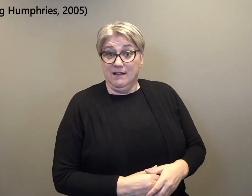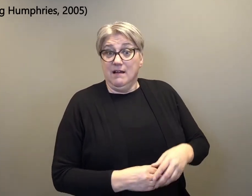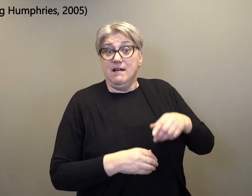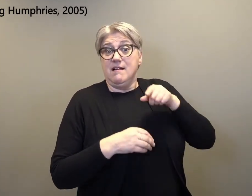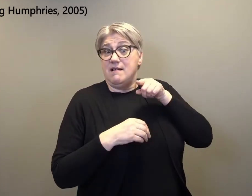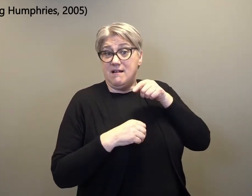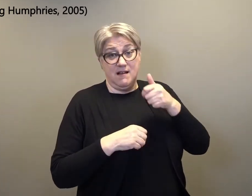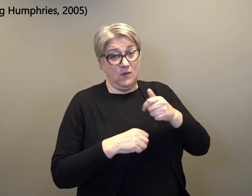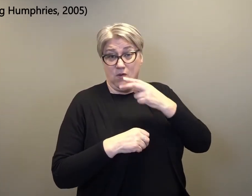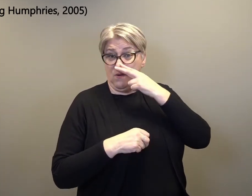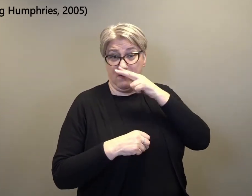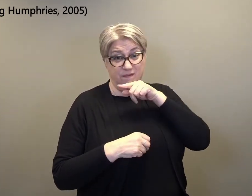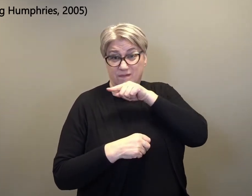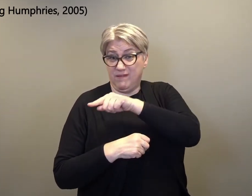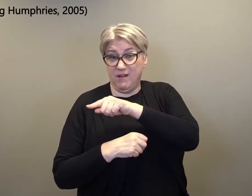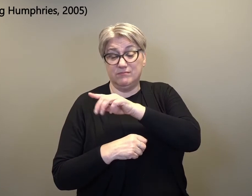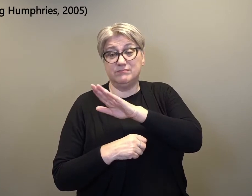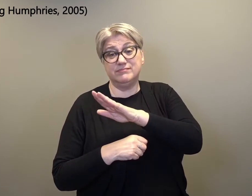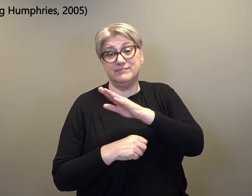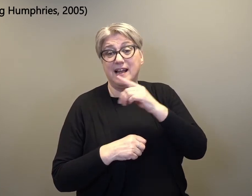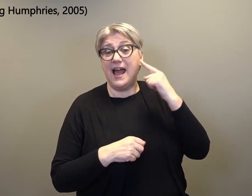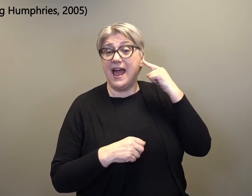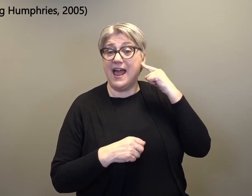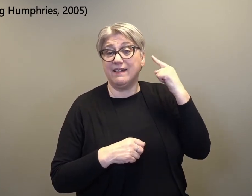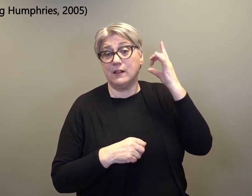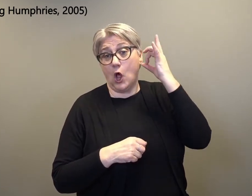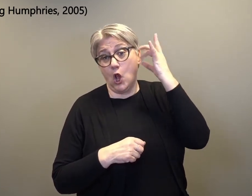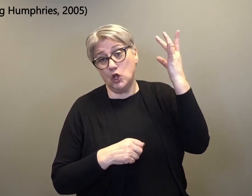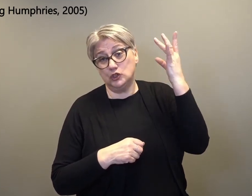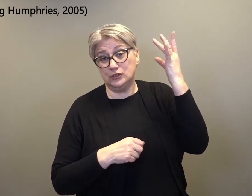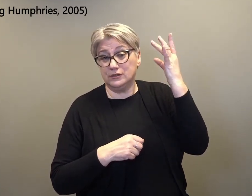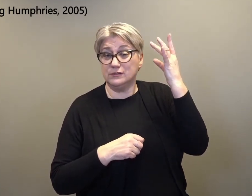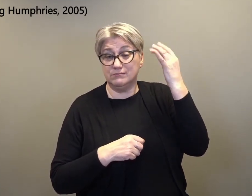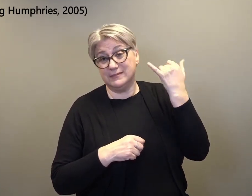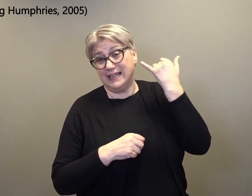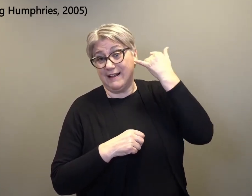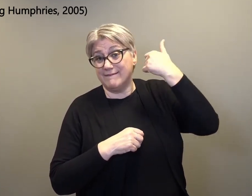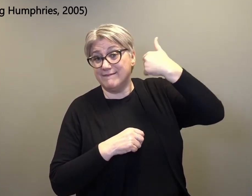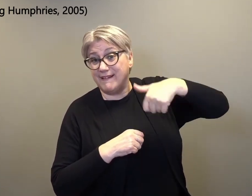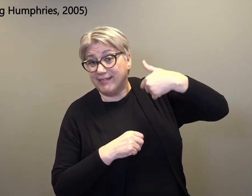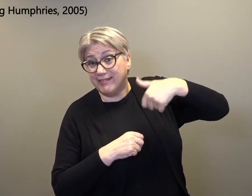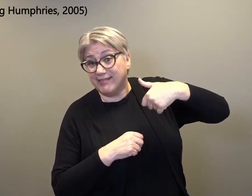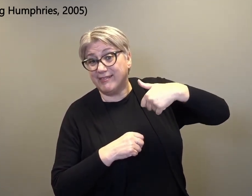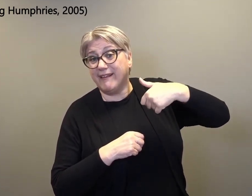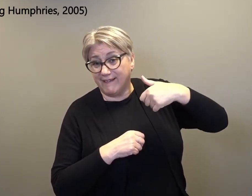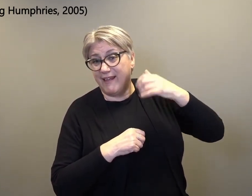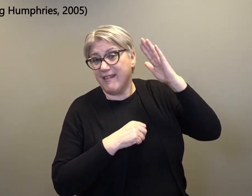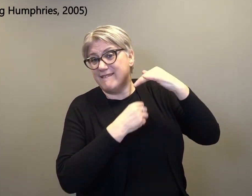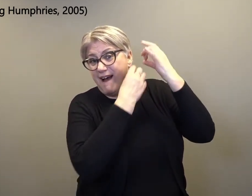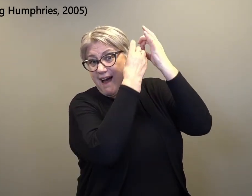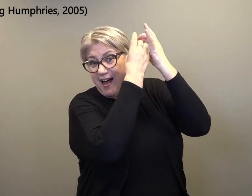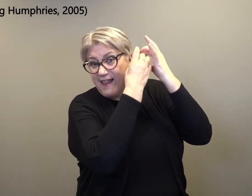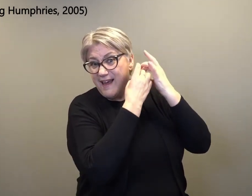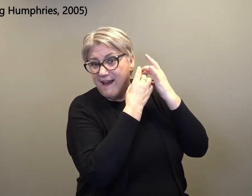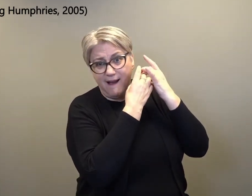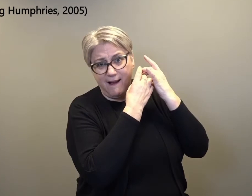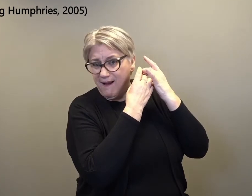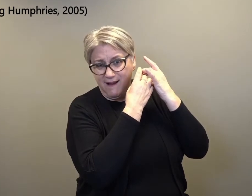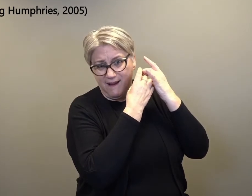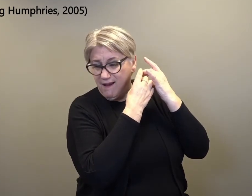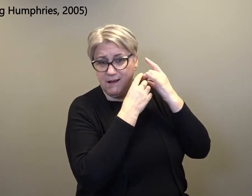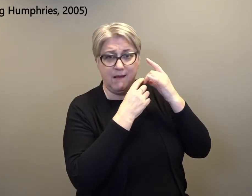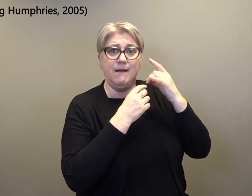Í stað þess að líta á heyrnarleysi sem vöntun sem þurfi að laga,